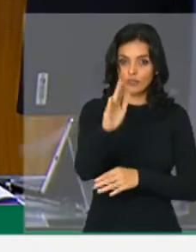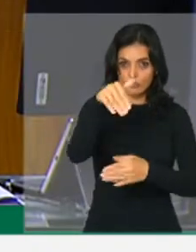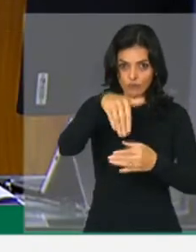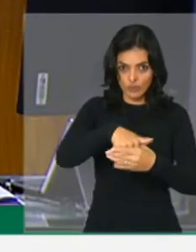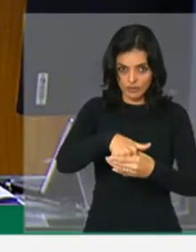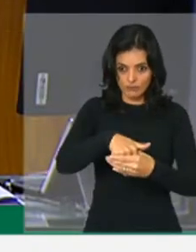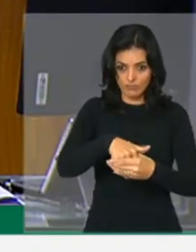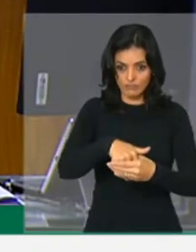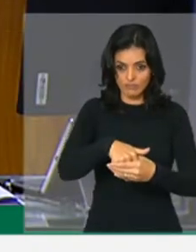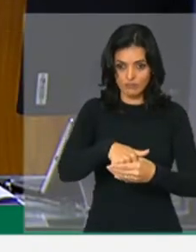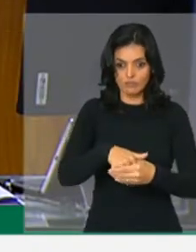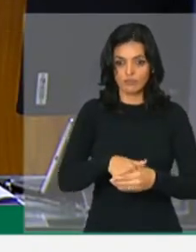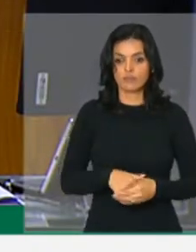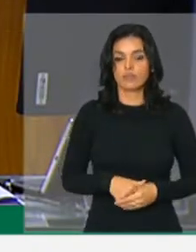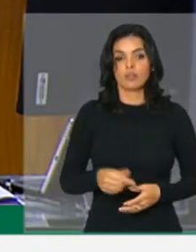ENCONTRAM? REJEITADA. ALIÁS,